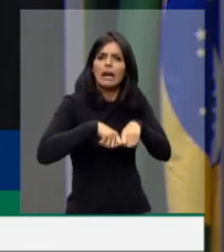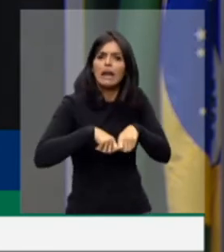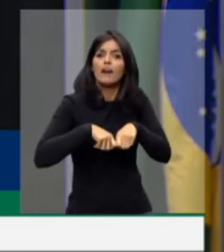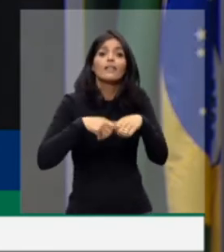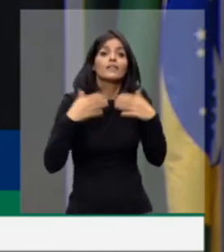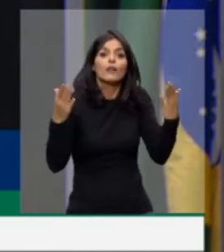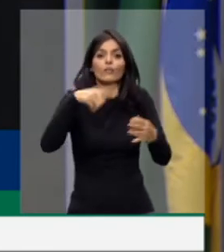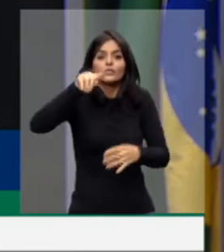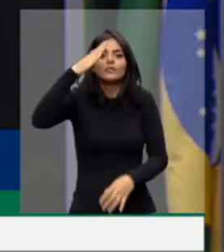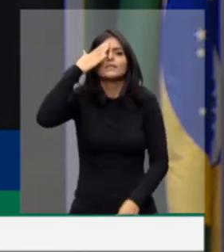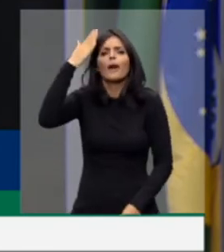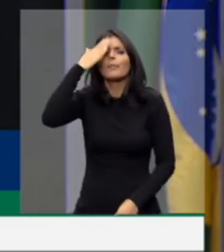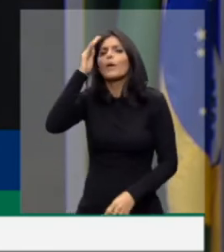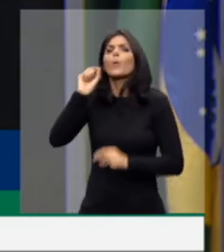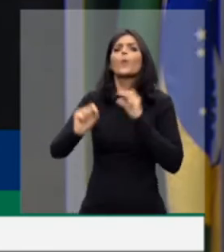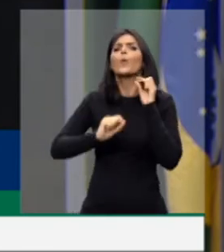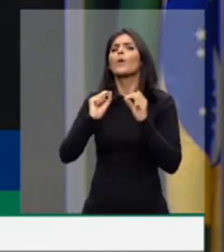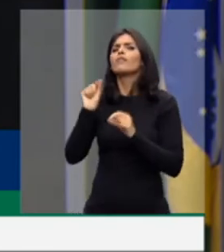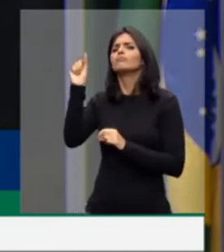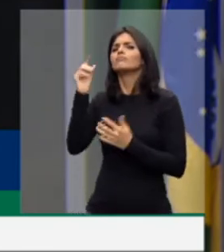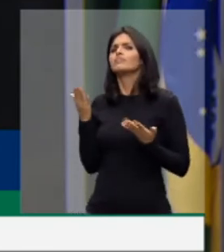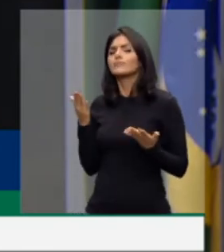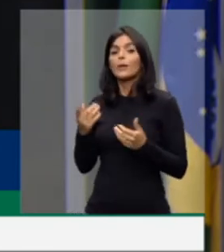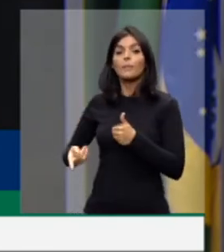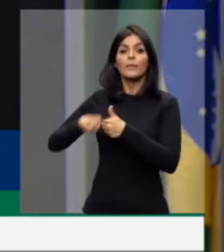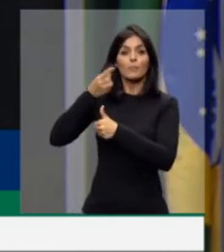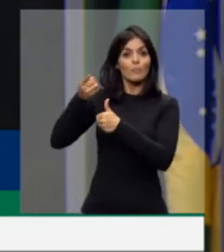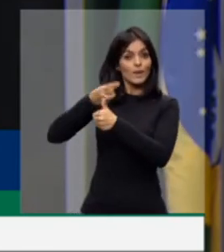MENOS DE 15% DA PRODUÇÃO DE RIQUEZA, REGIÃO RICA, PROSPERA E REGIÃO DE DESENVOLVO ENTO